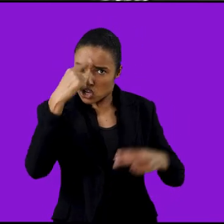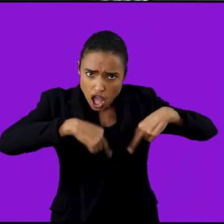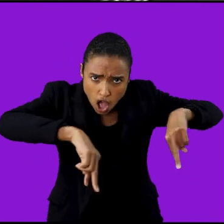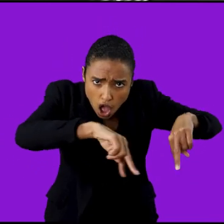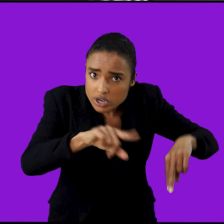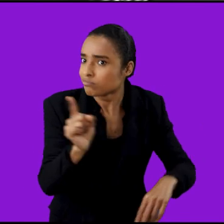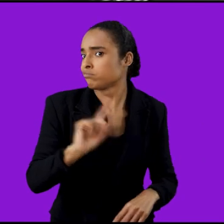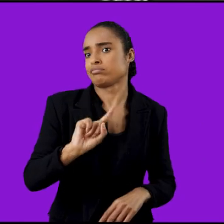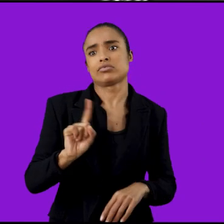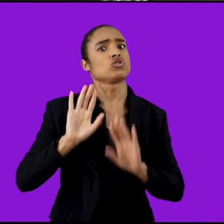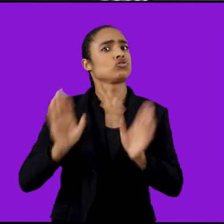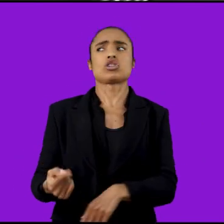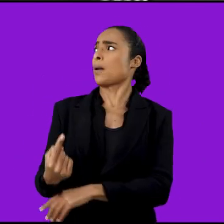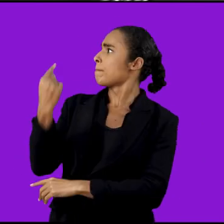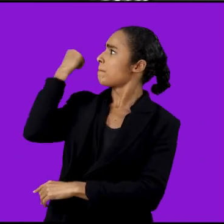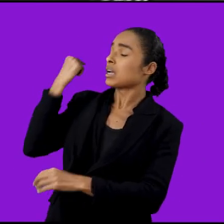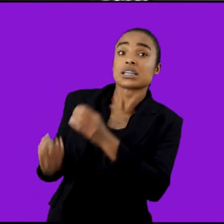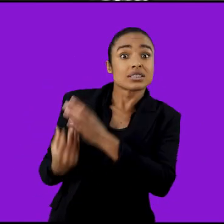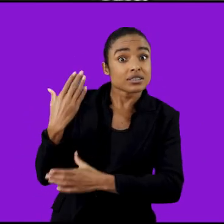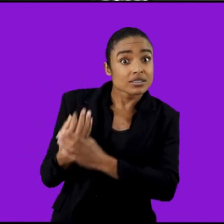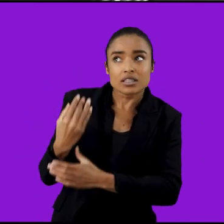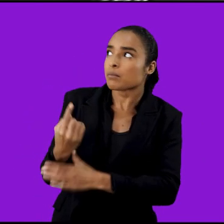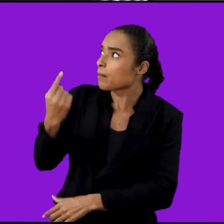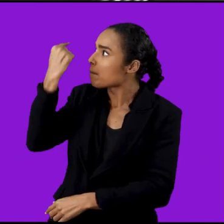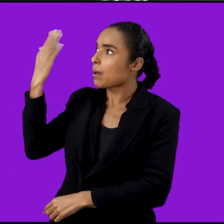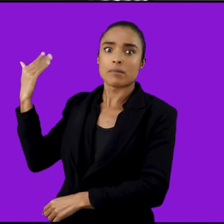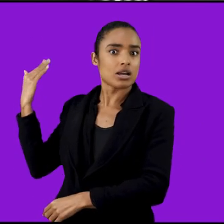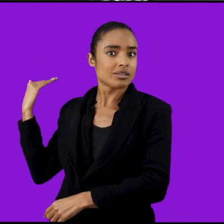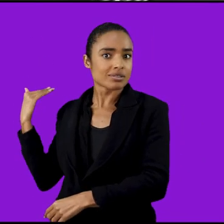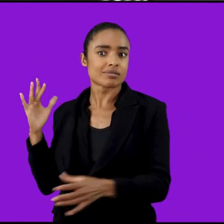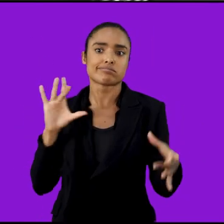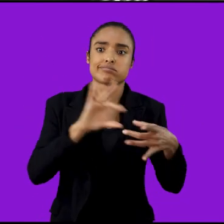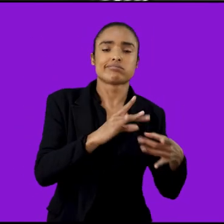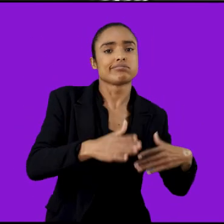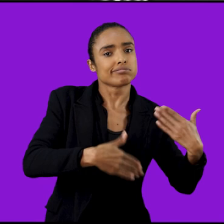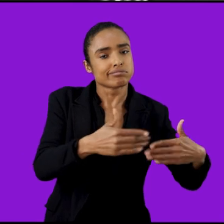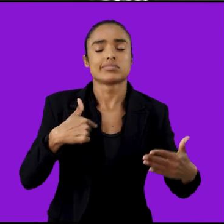a roda garota tem aqui gente que criou antes de você olha da onde vem isso entendeu? Então,